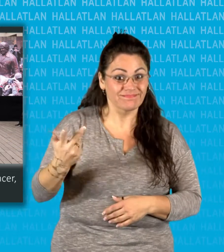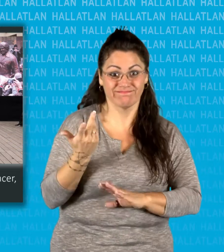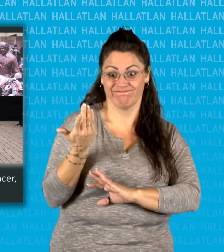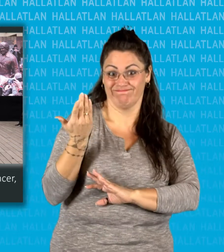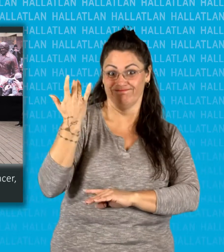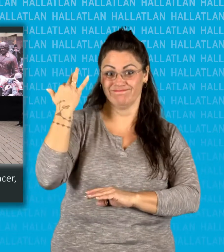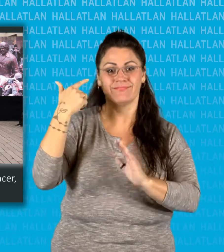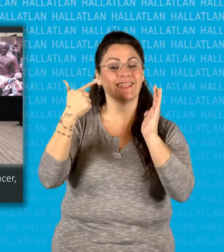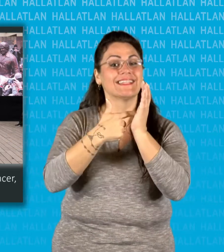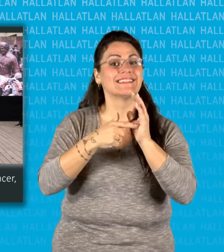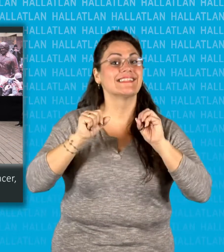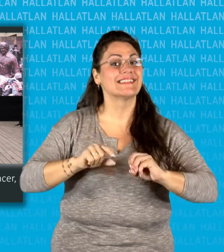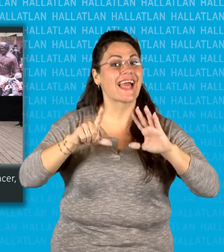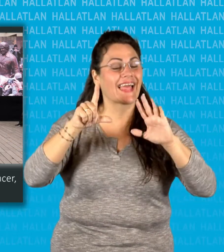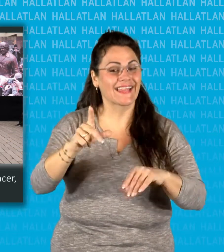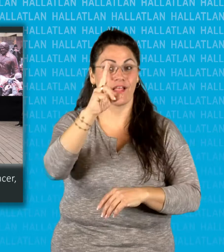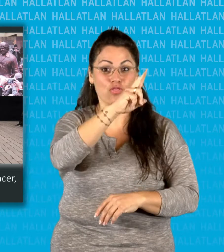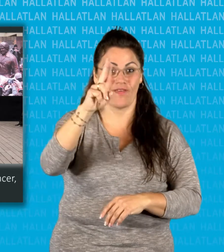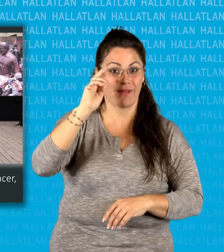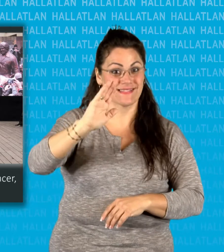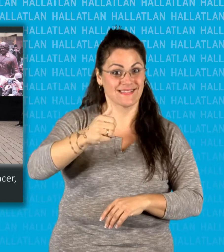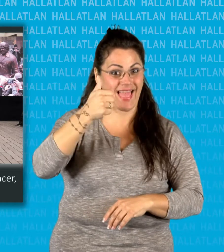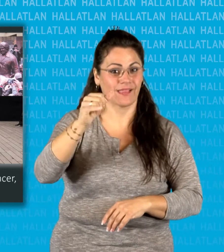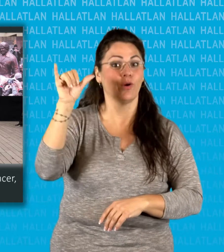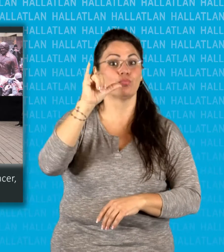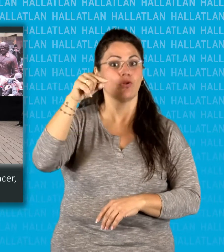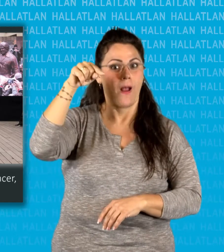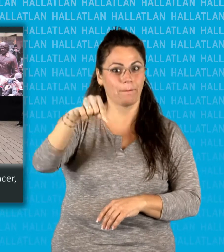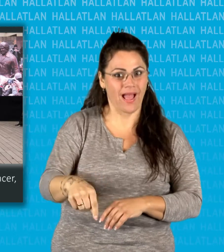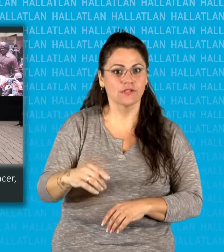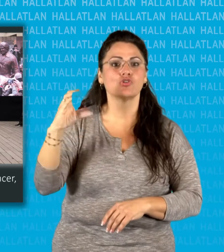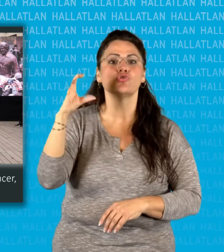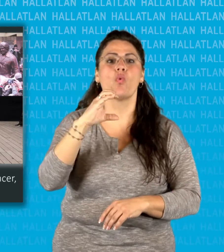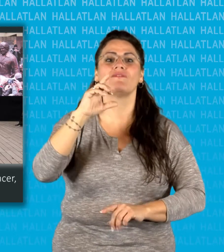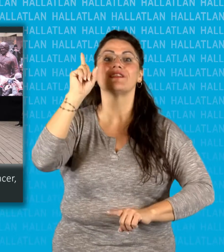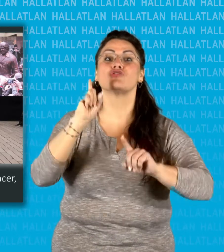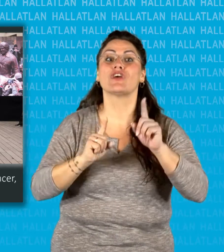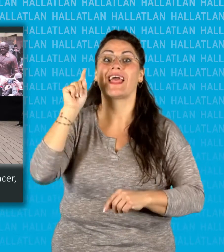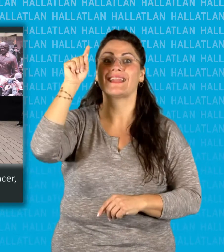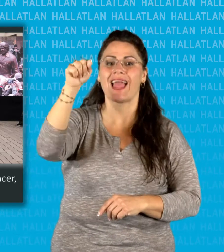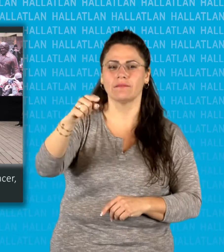a budapesti Corvin sétányon 2017. november 11-én